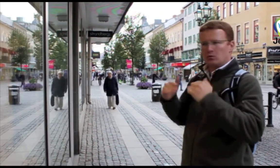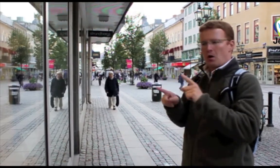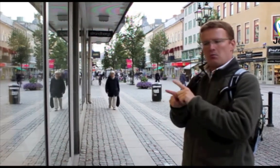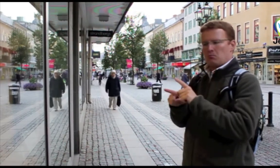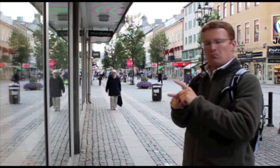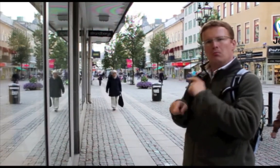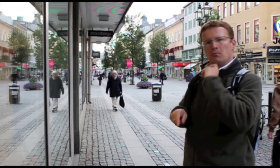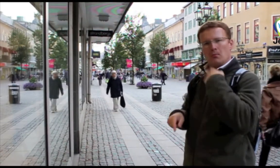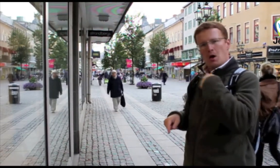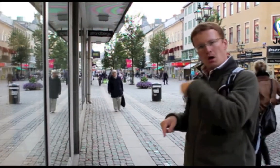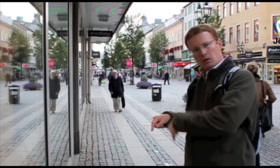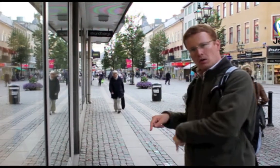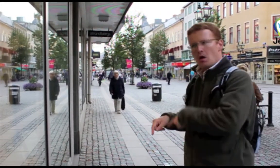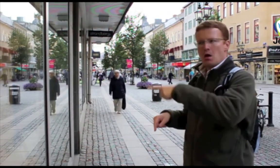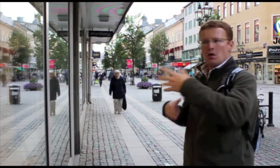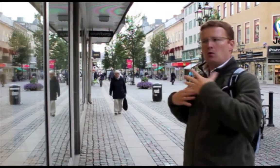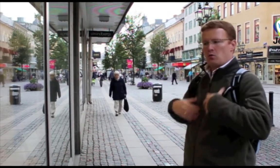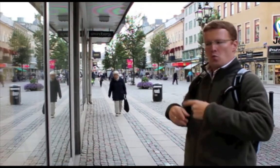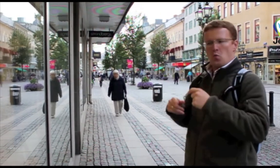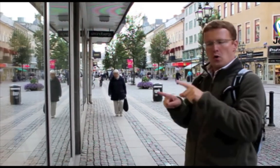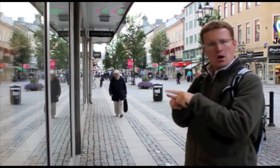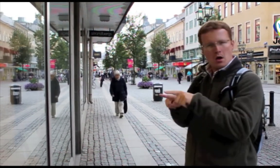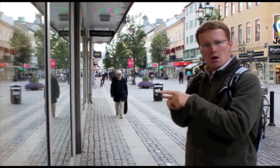majdnem ugyanolyan, mint Magyarországon.